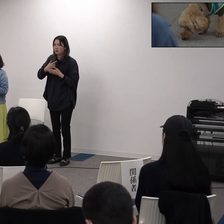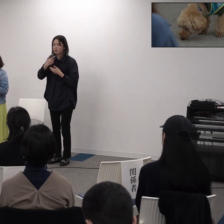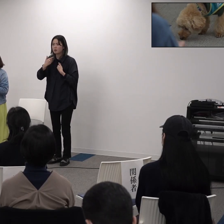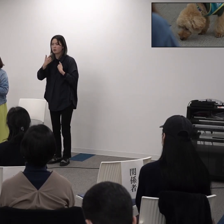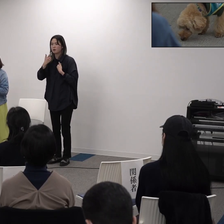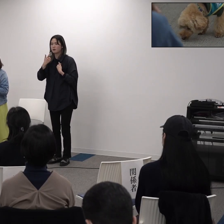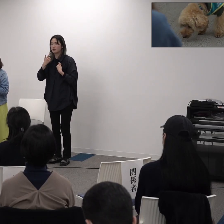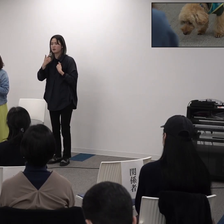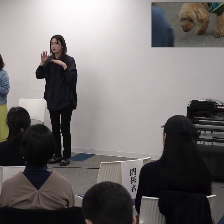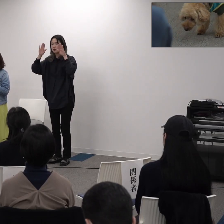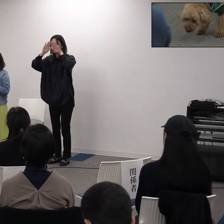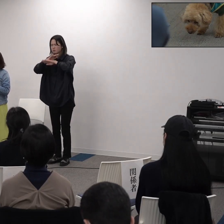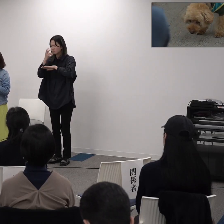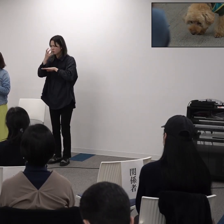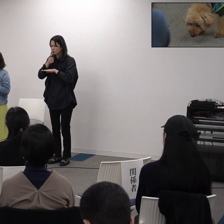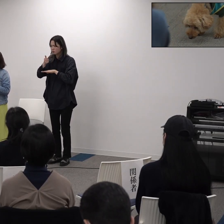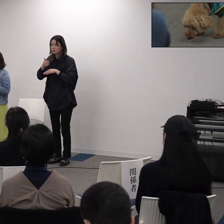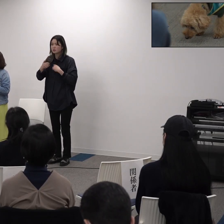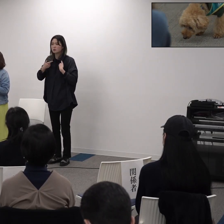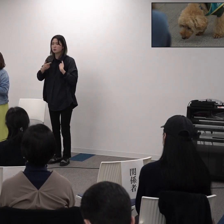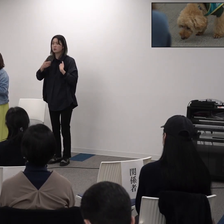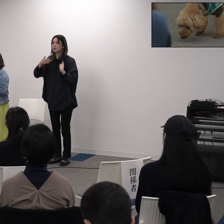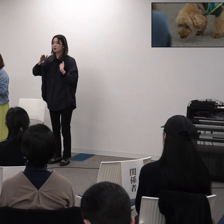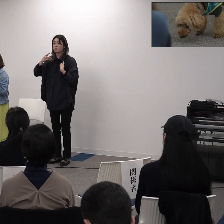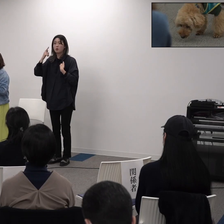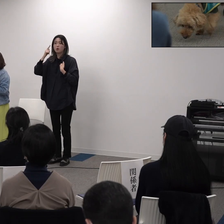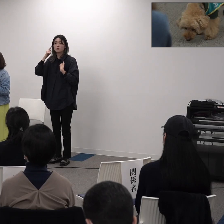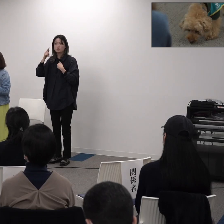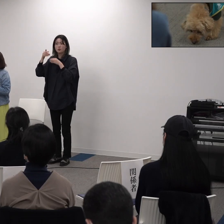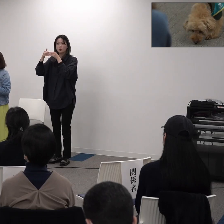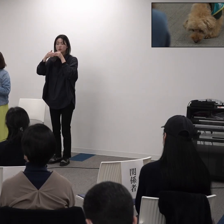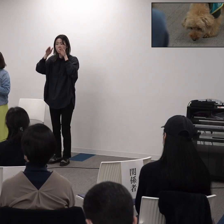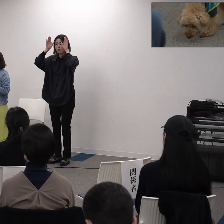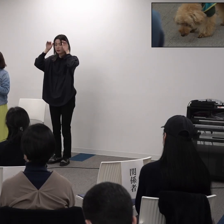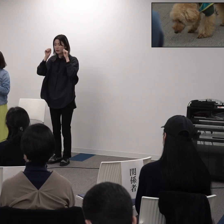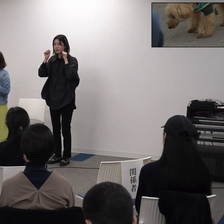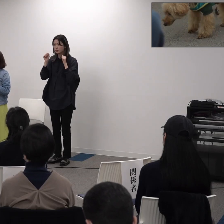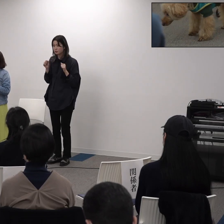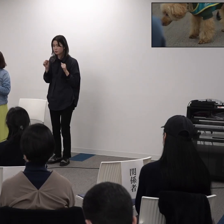でも 聴導犬がいることによって実際音は起こっていないときに